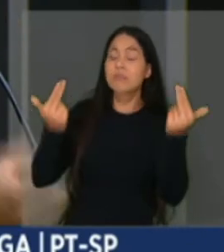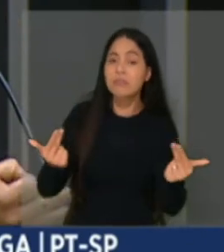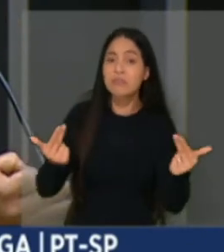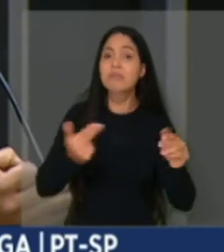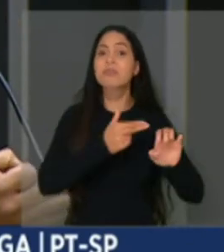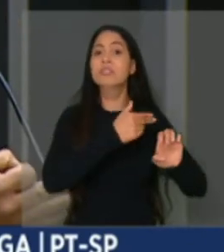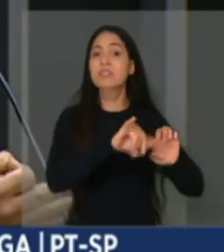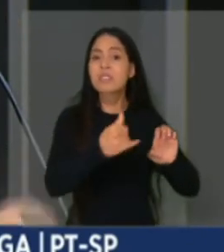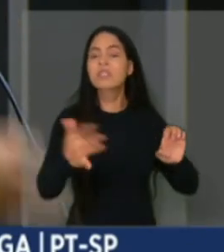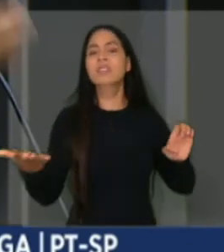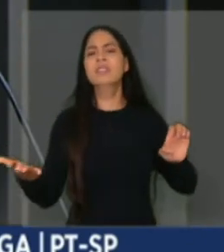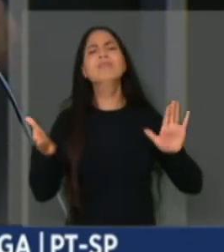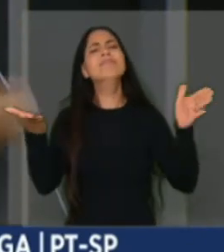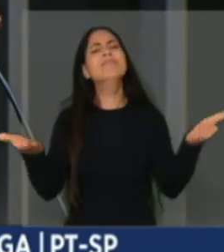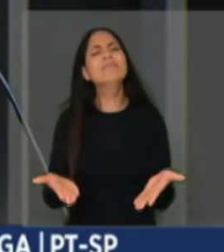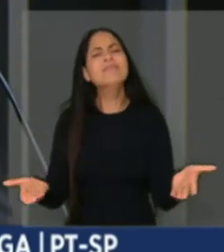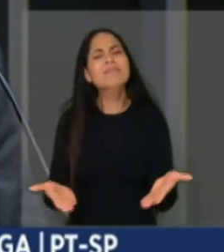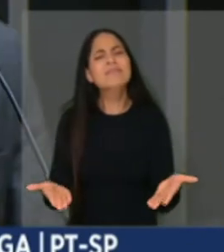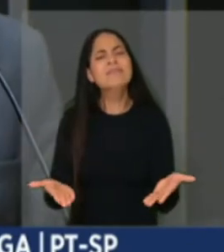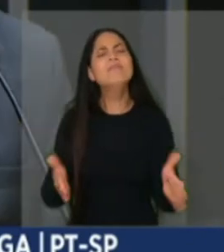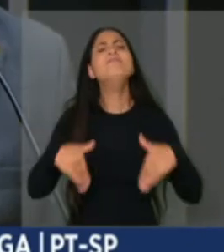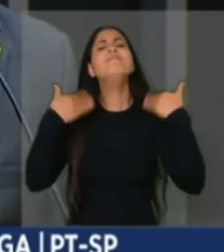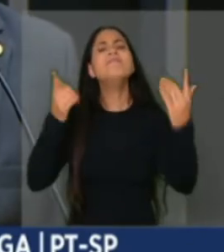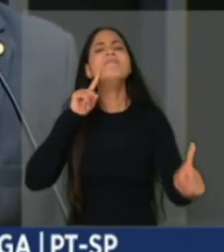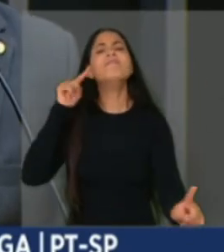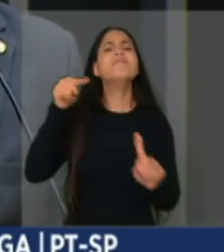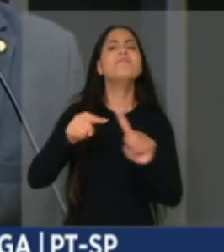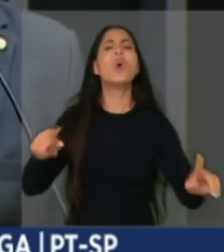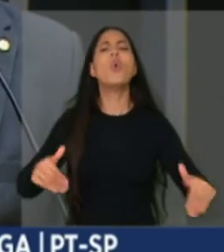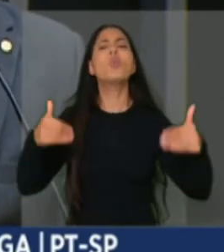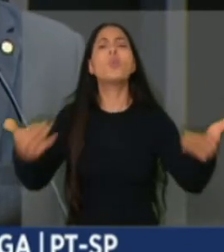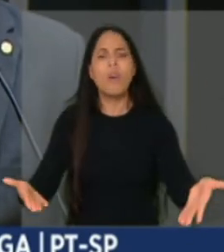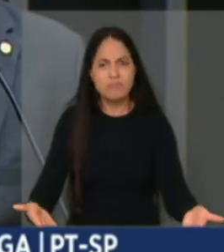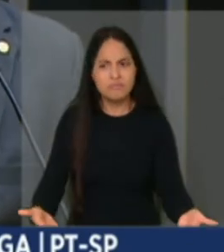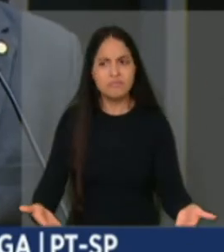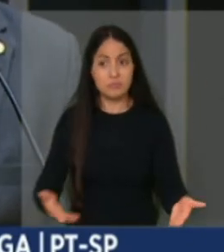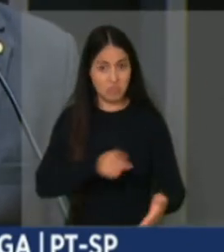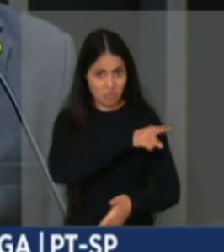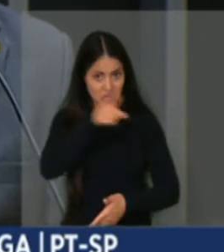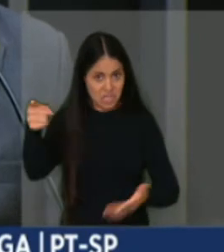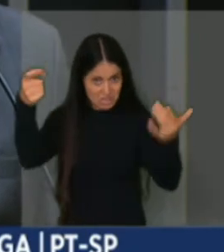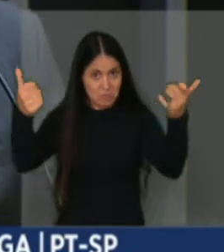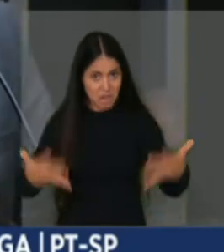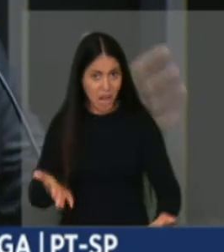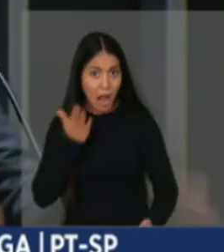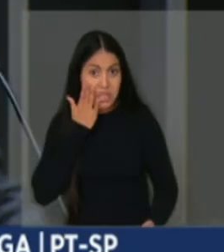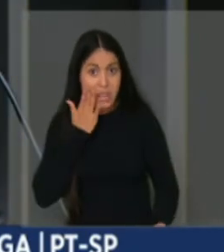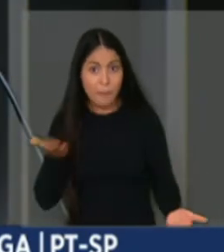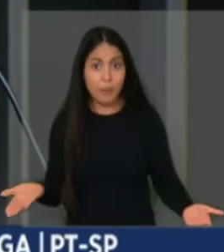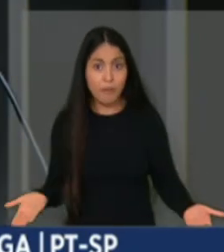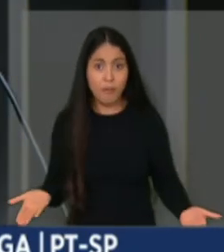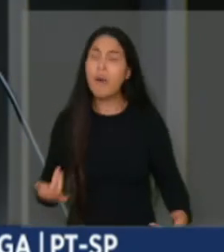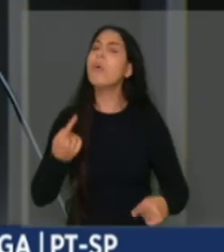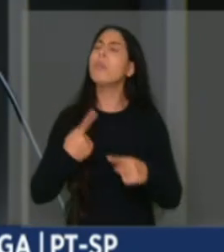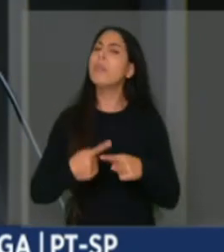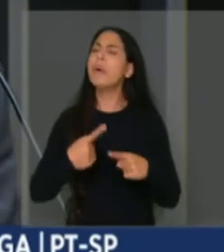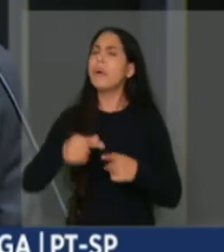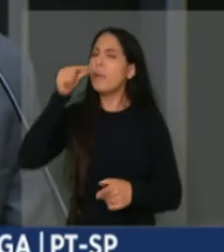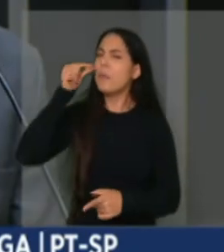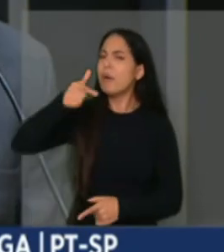AGORA, QUAL A RAZÃO? QUEM SABE EXPLICAR? POR QUE O MINISTRO GUEDES QUER PRIVATIZAR OS CORREIOS? POR O QUE BOLSONARO MAIS UMA VEZ